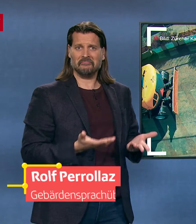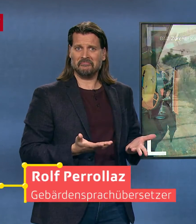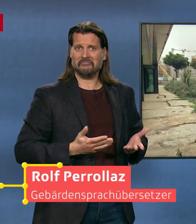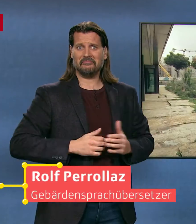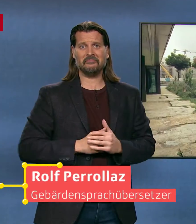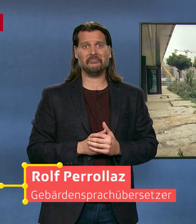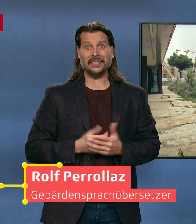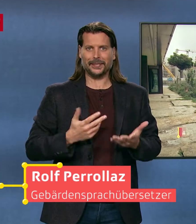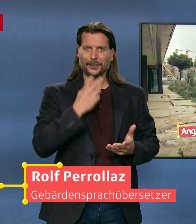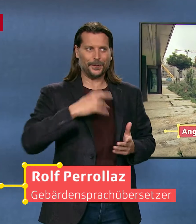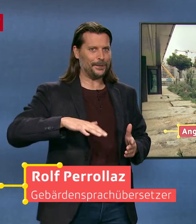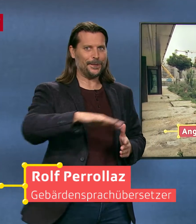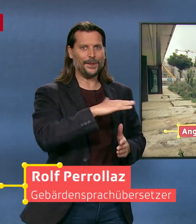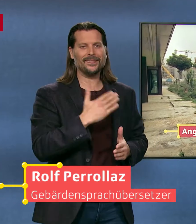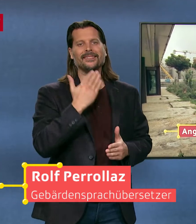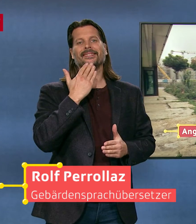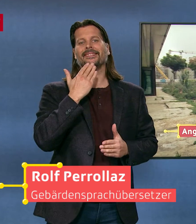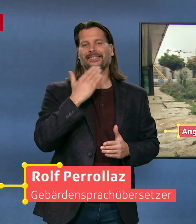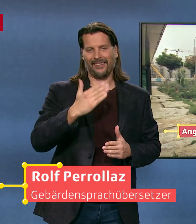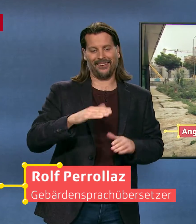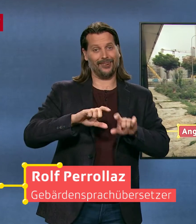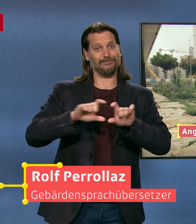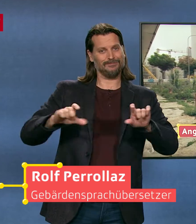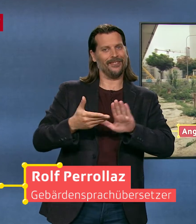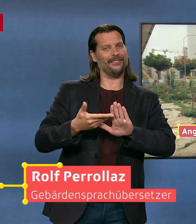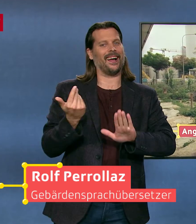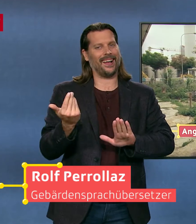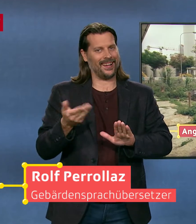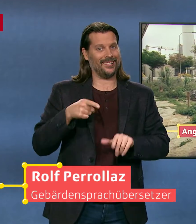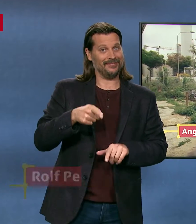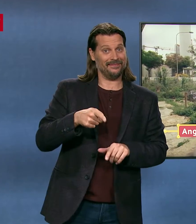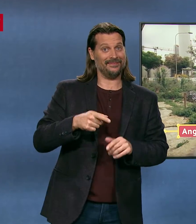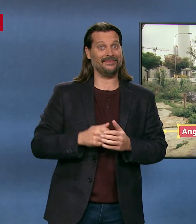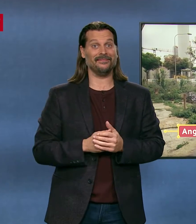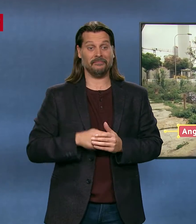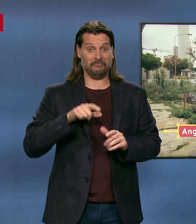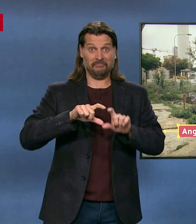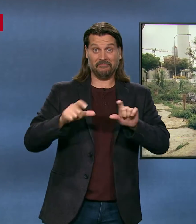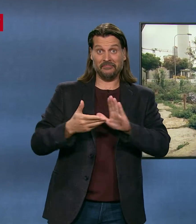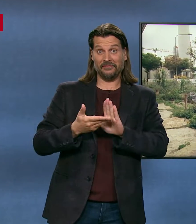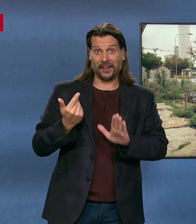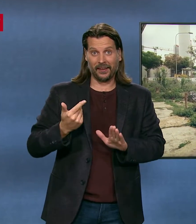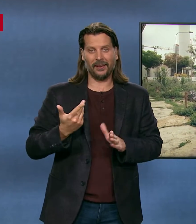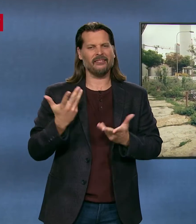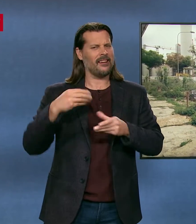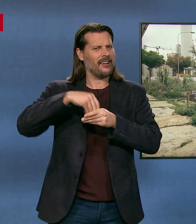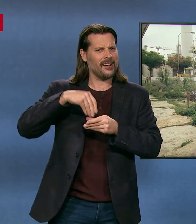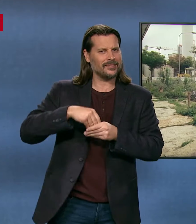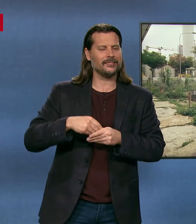Jetzt ist es grün und zwar Dank einer Entsiegelung. Was Entsiegelung ist, erfährst du bei "SRF Kinder-News".